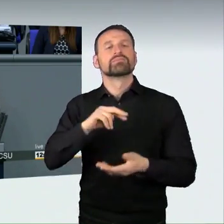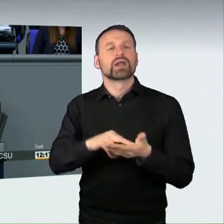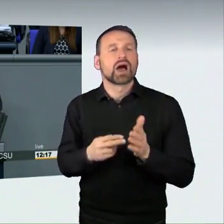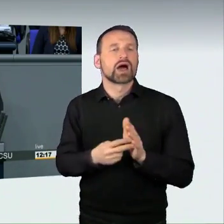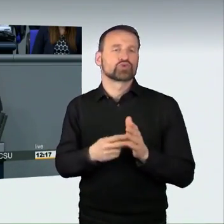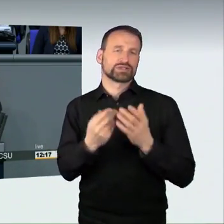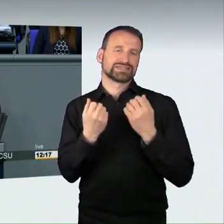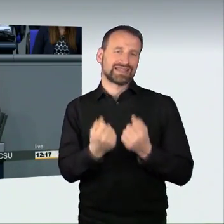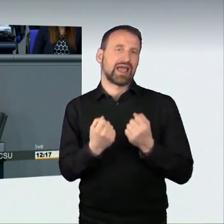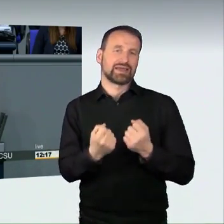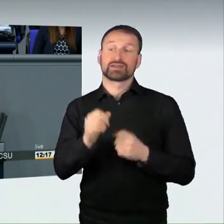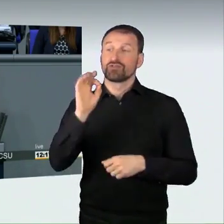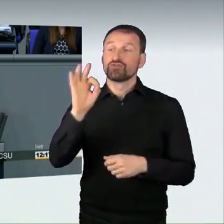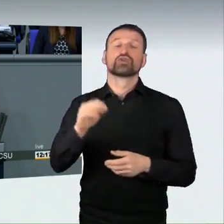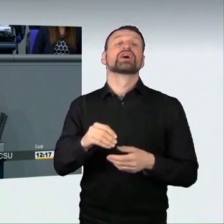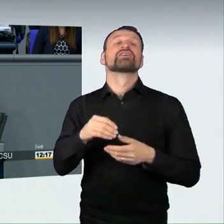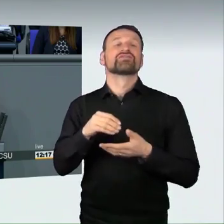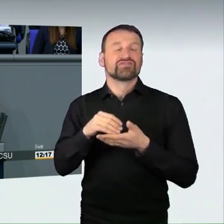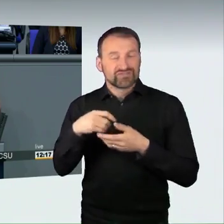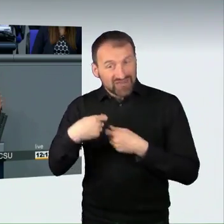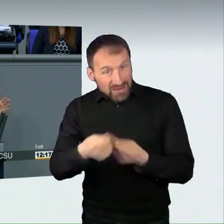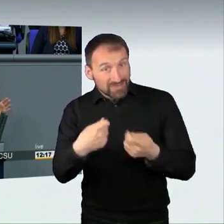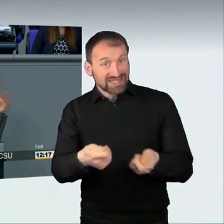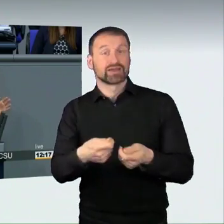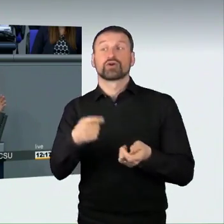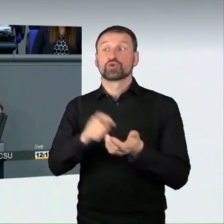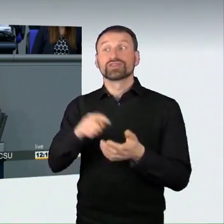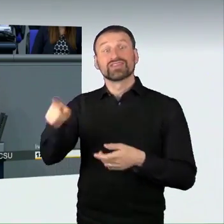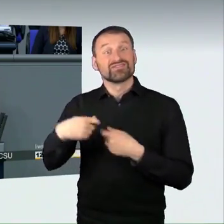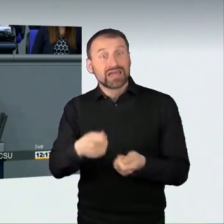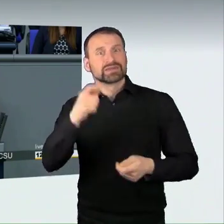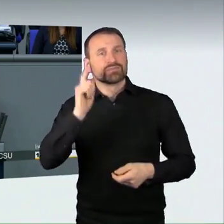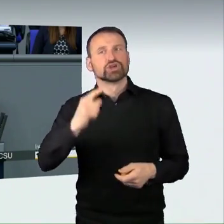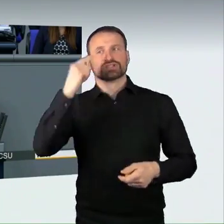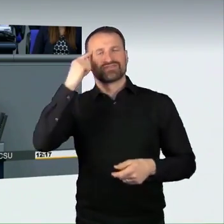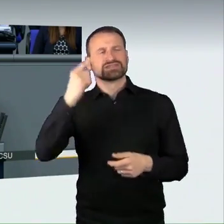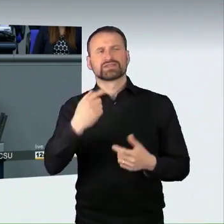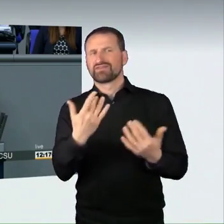weil er nämlich wissen muss, was er verlangen kann. (Zwischenruf) Wir reden jetzt, noch einmal, nicht über die großen Gesellschaften,